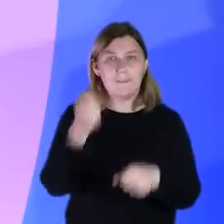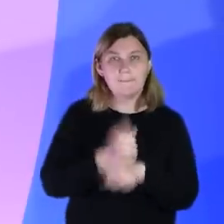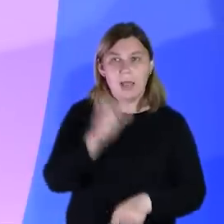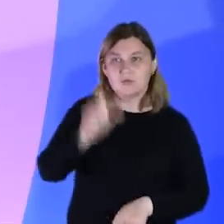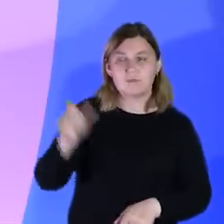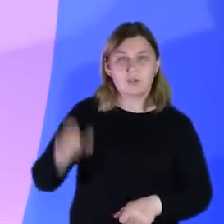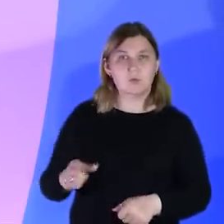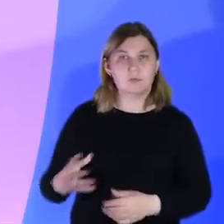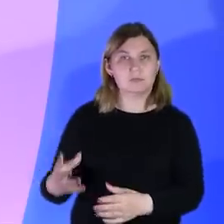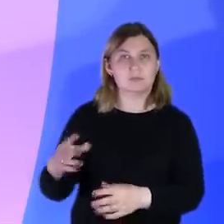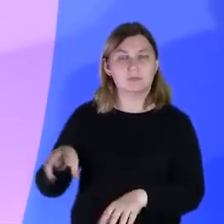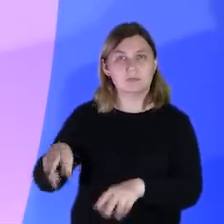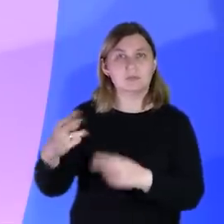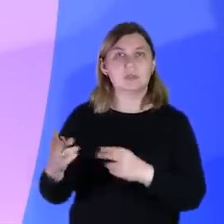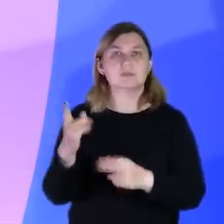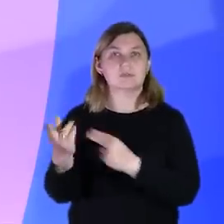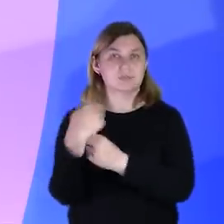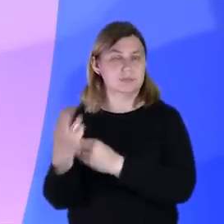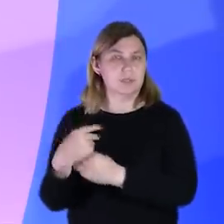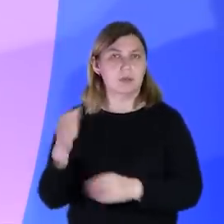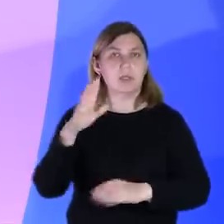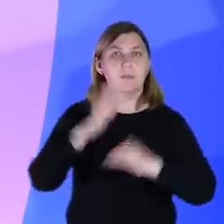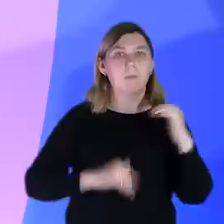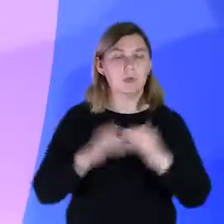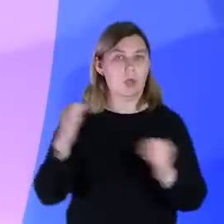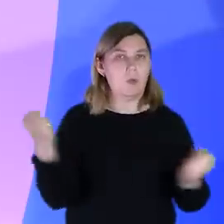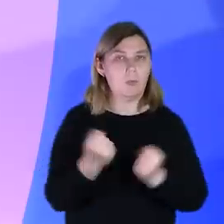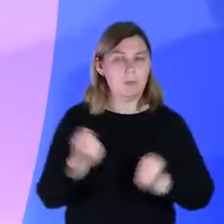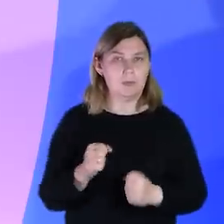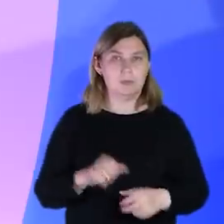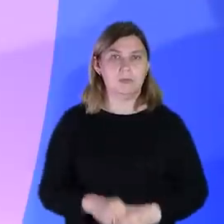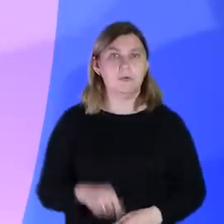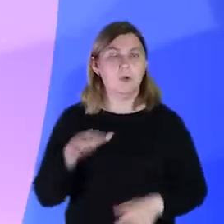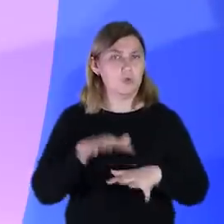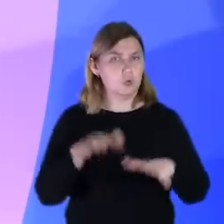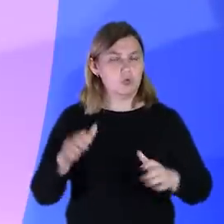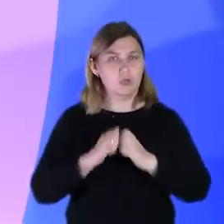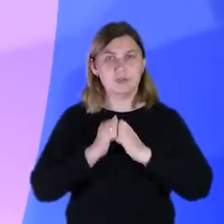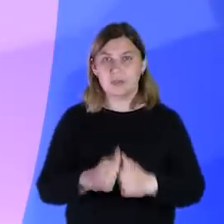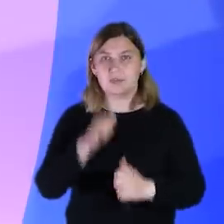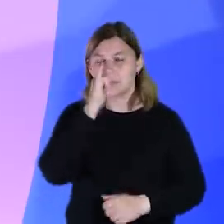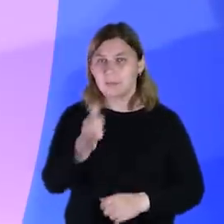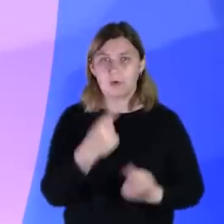przydzielanych do budowy rejonu umocnionego. Więc kolosalne zadanie i nierealne do spełnienia